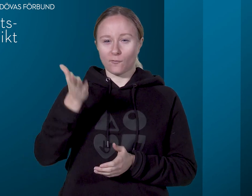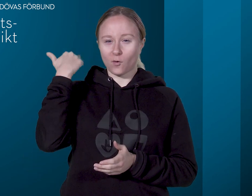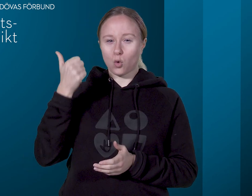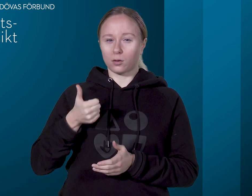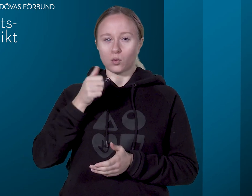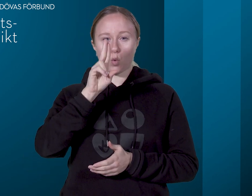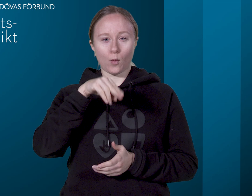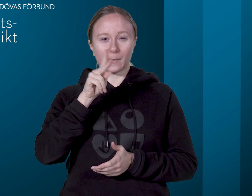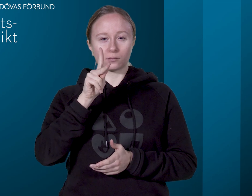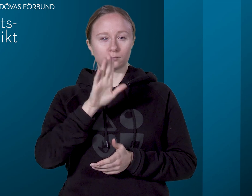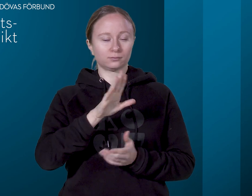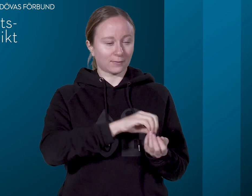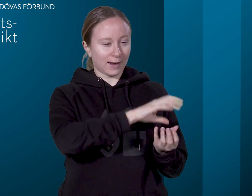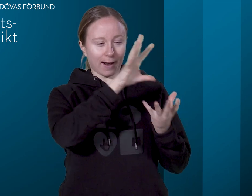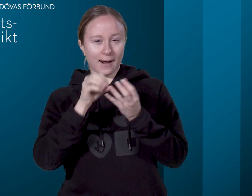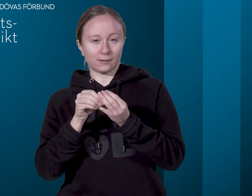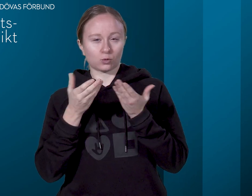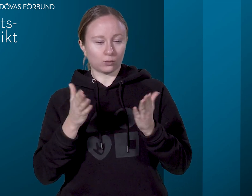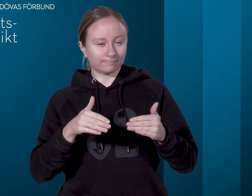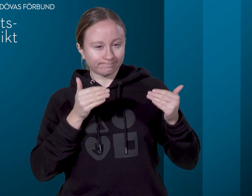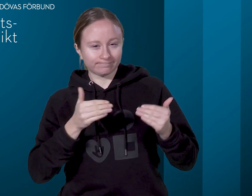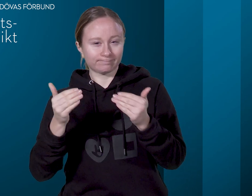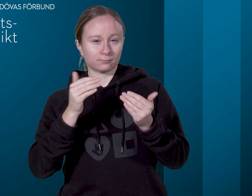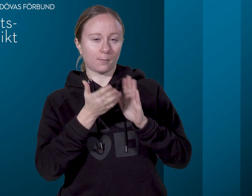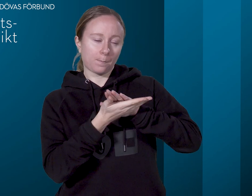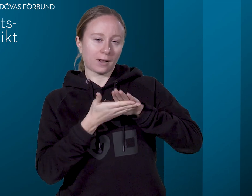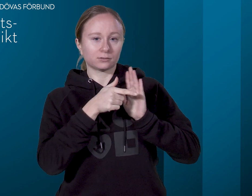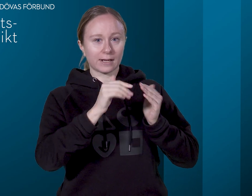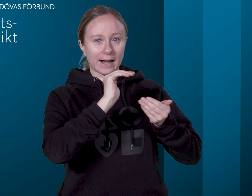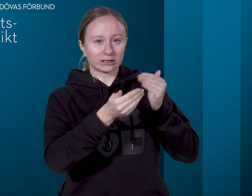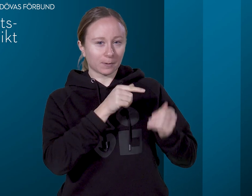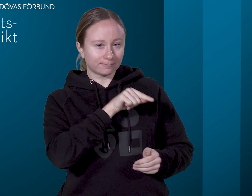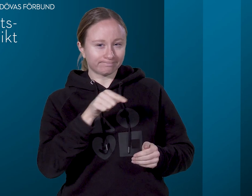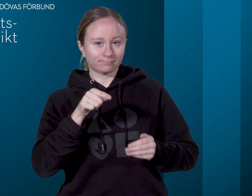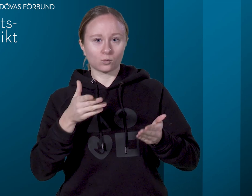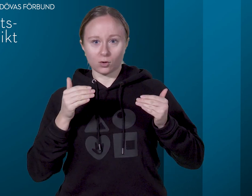Helheten har utvecklats baserat på responsen, -